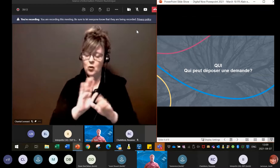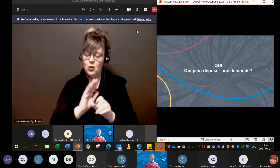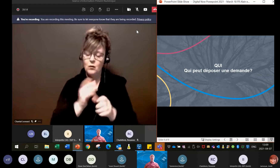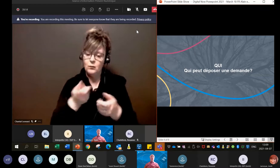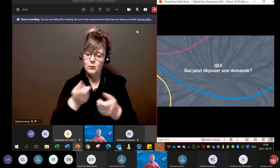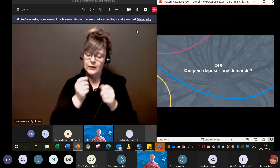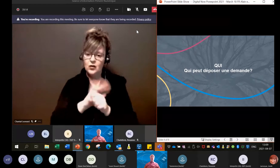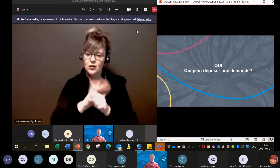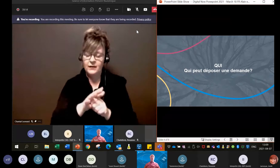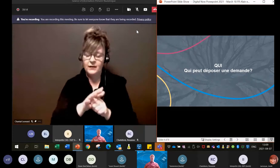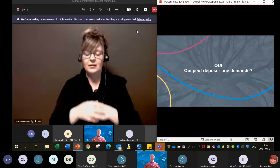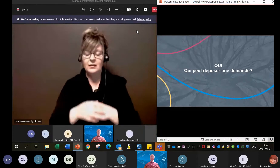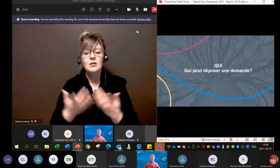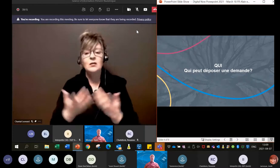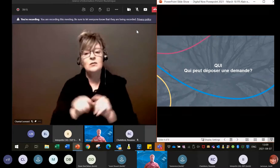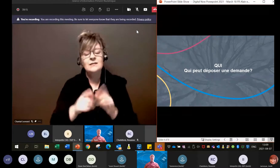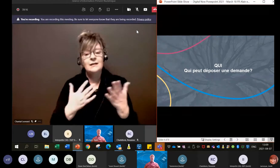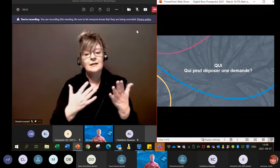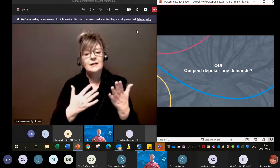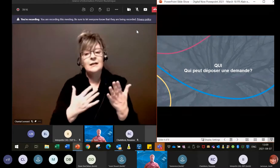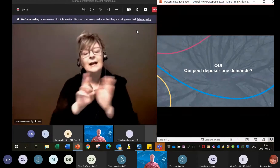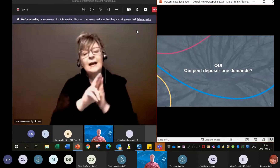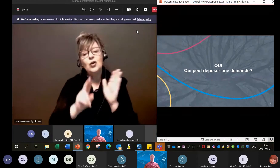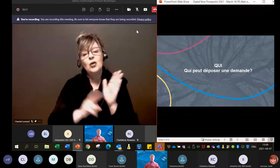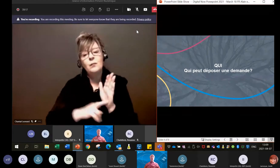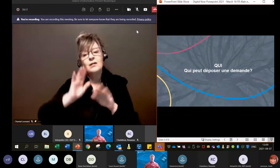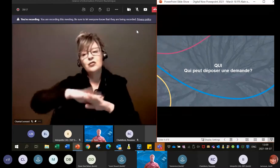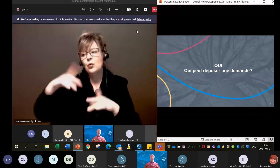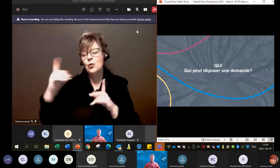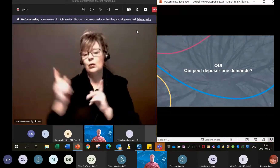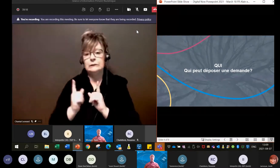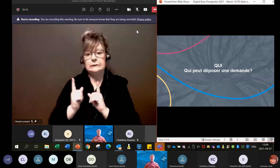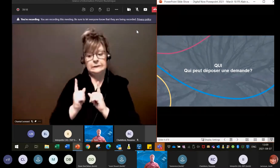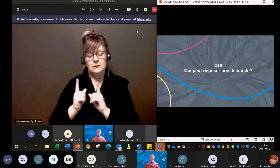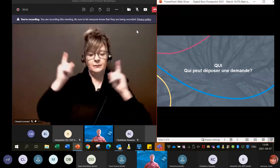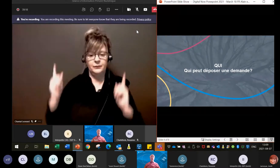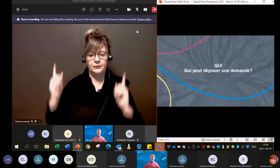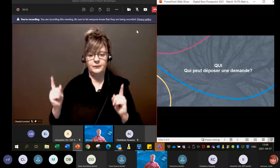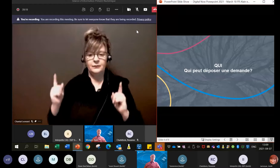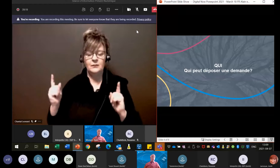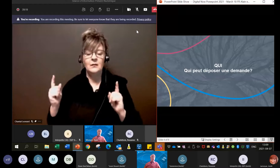recommandations de distanciation physique et les restrictions entourant les